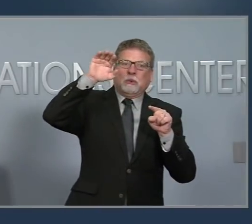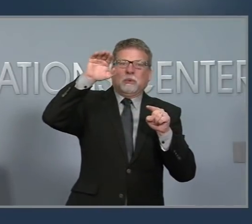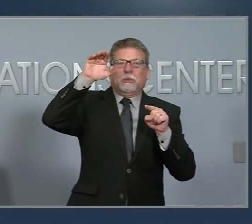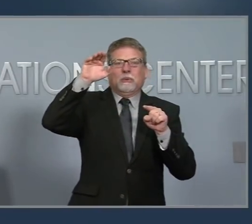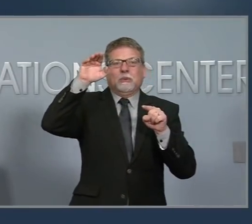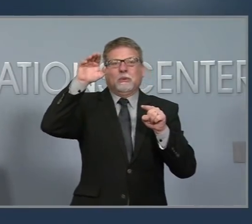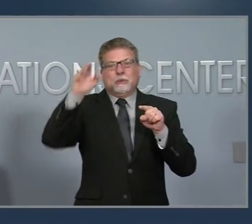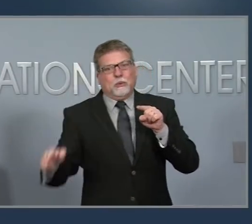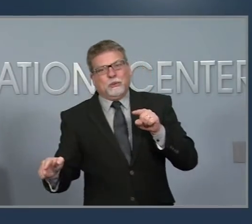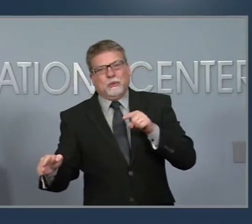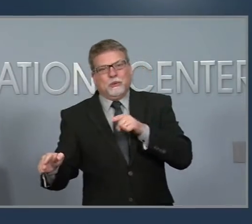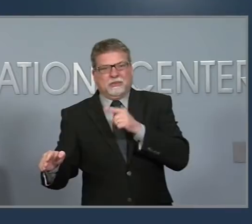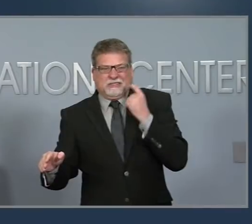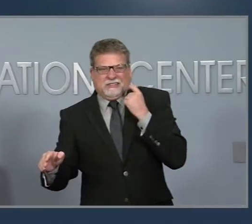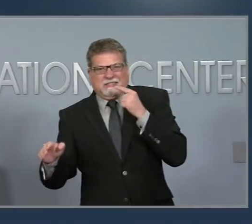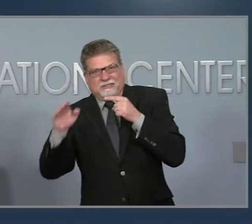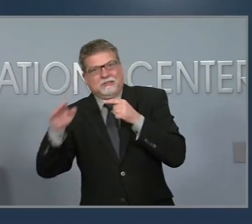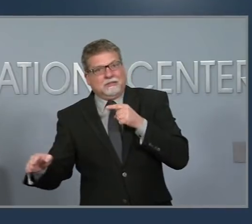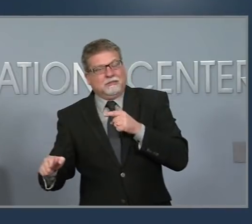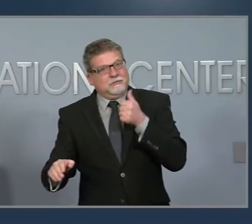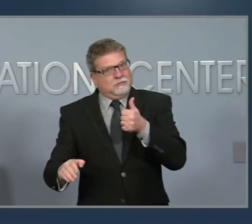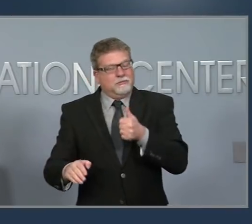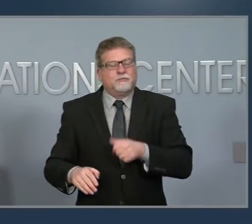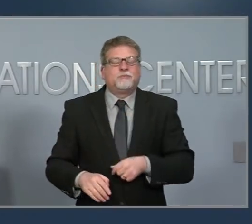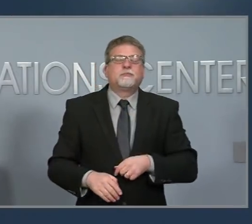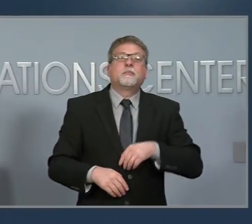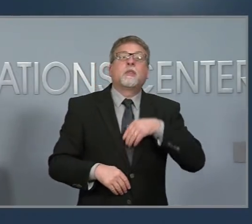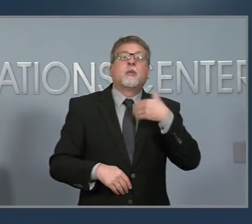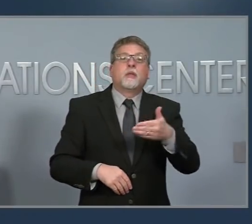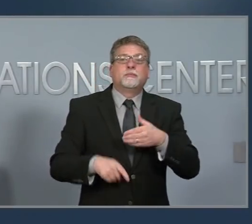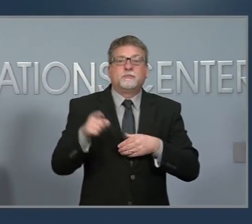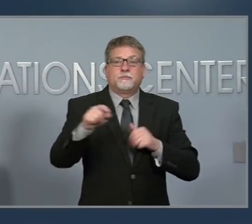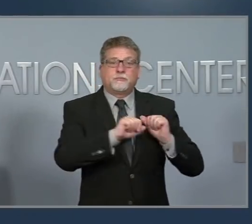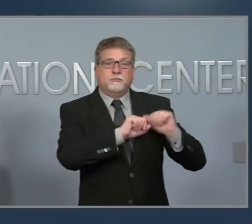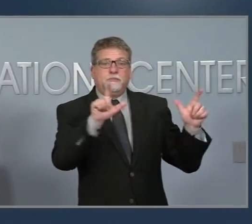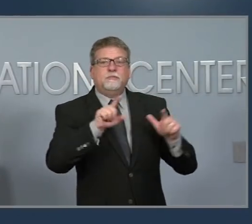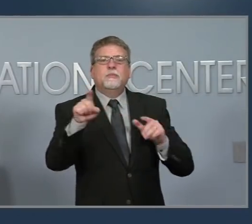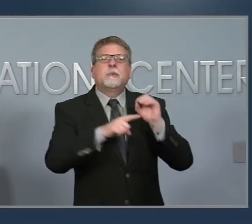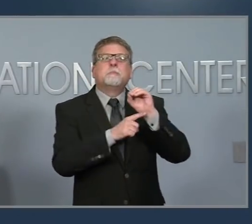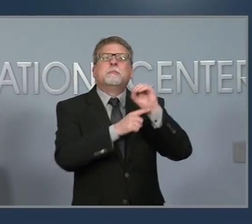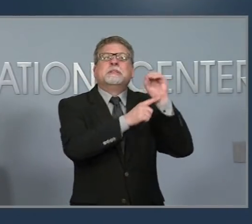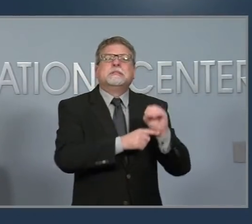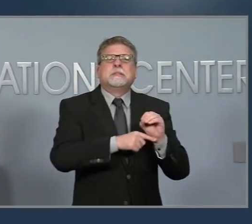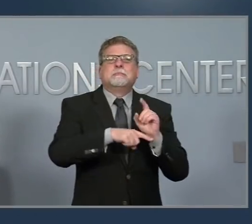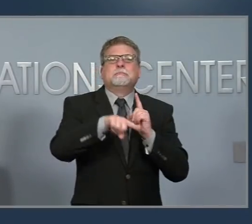a fondo. Las últimas dos semanas en esta gráfica estamos viendo los casos desde